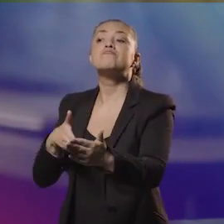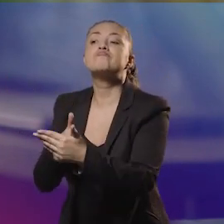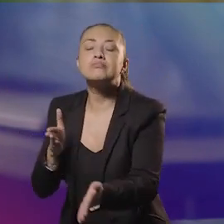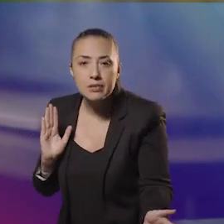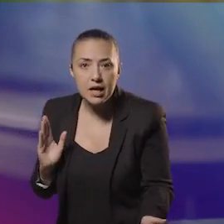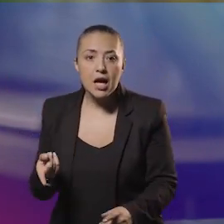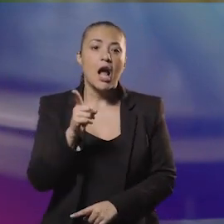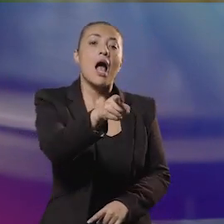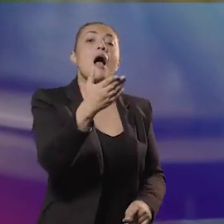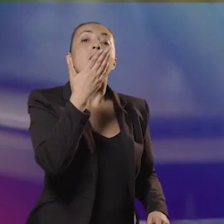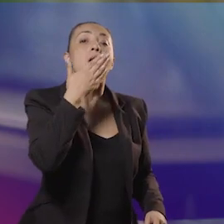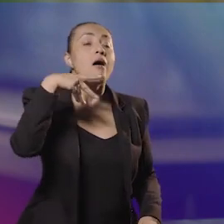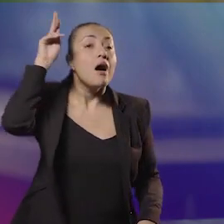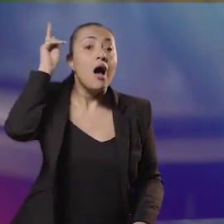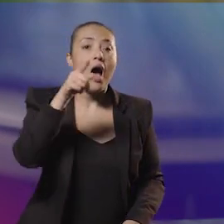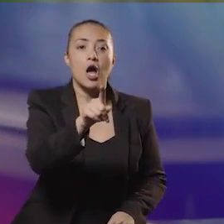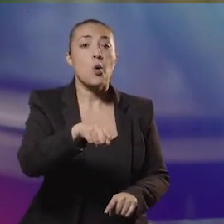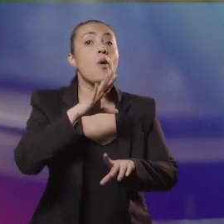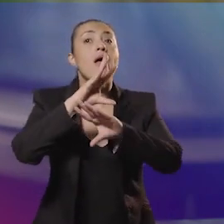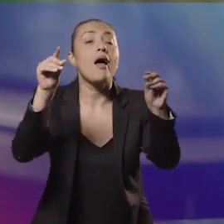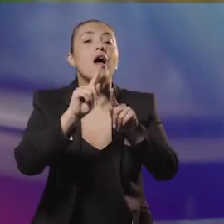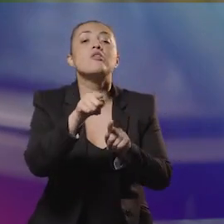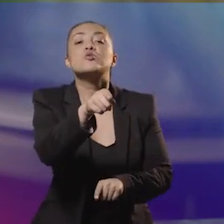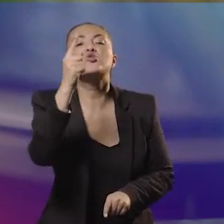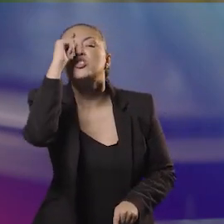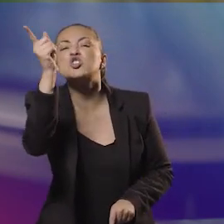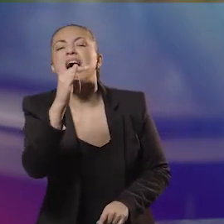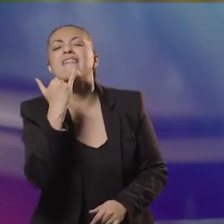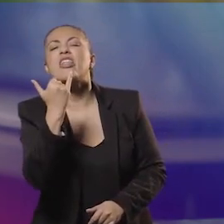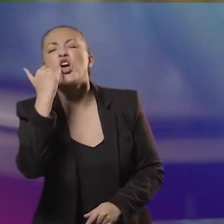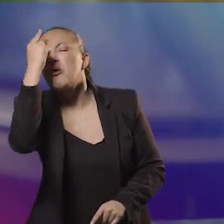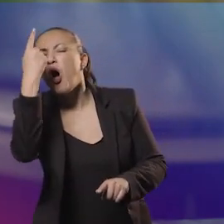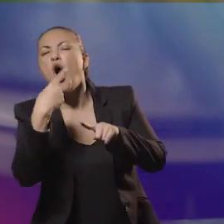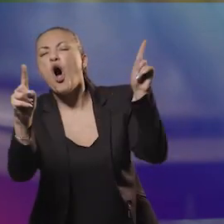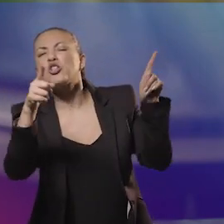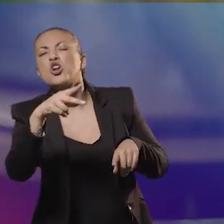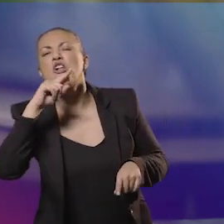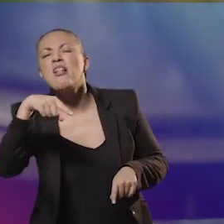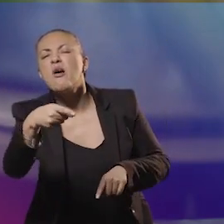usted no sabe hablar, quédese callada. Y así, todo está hecho